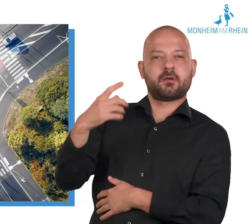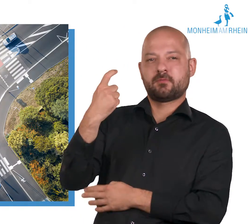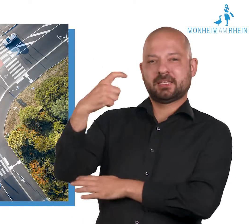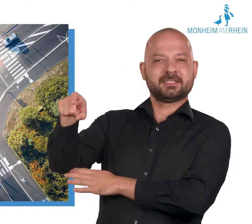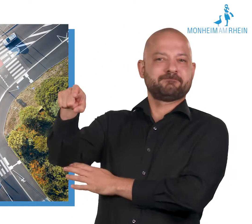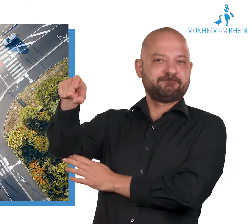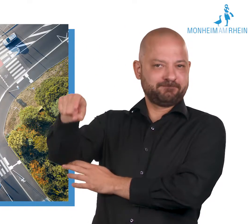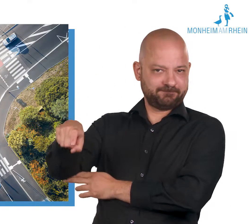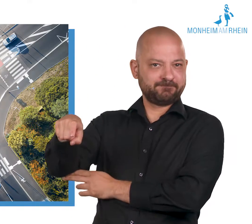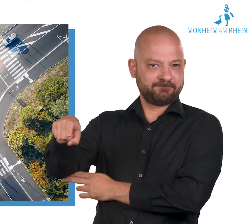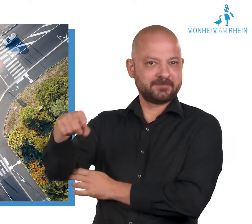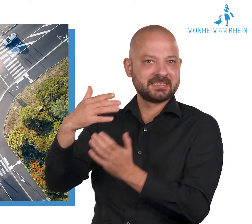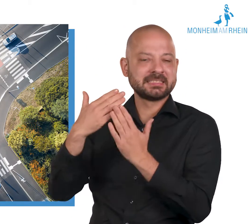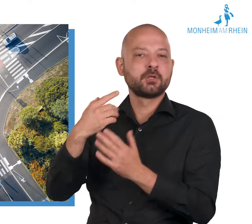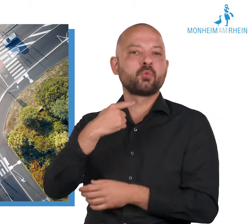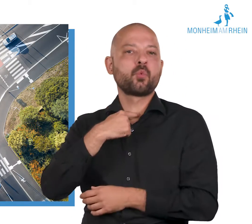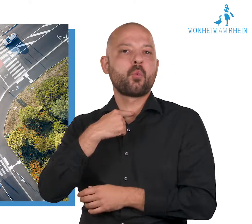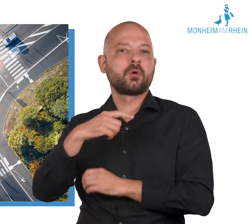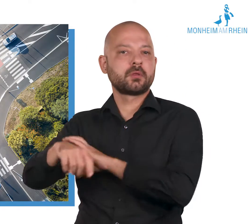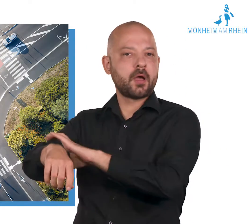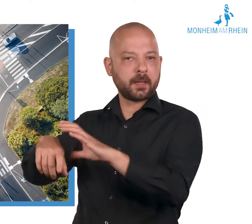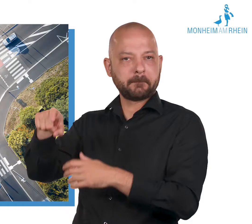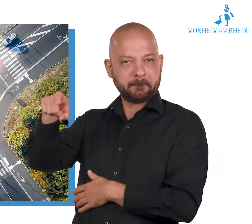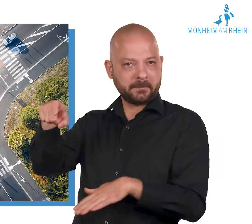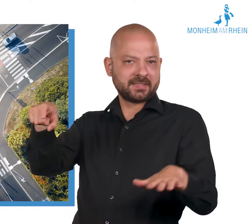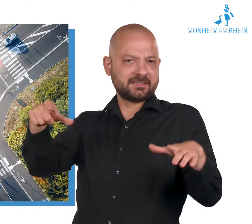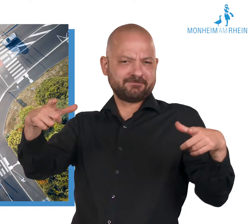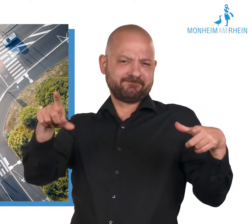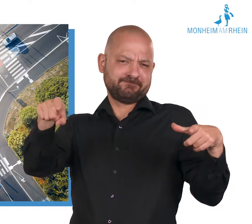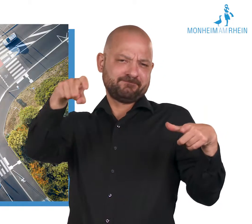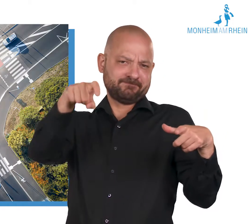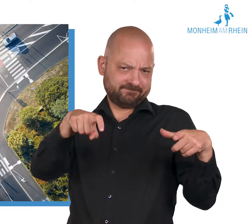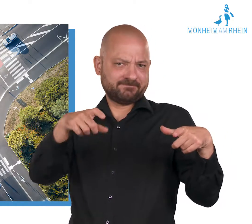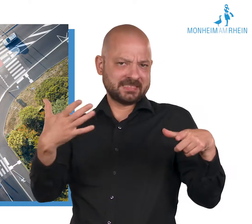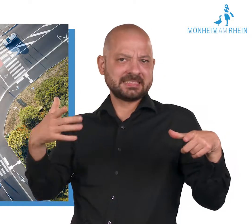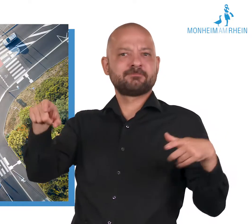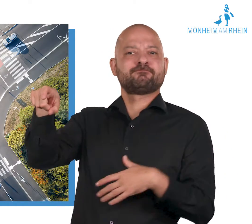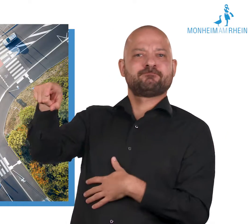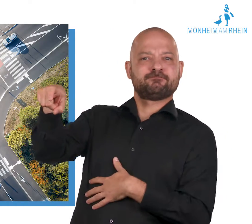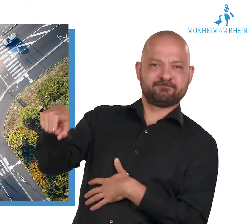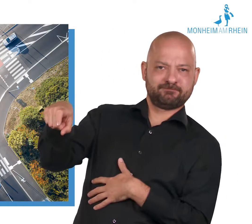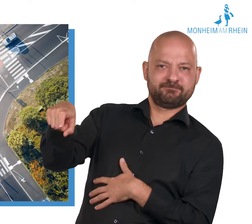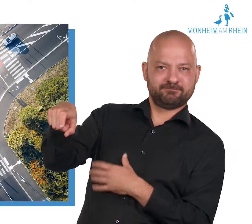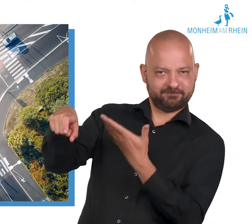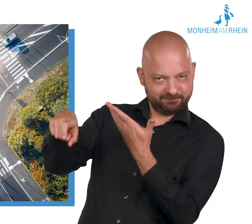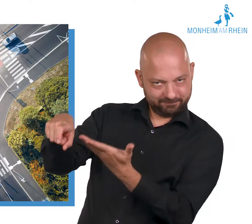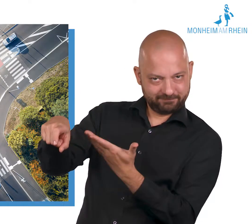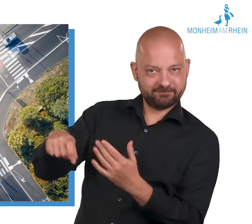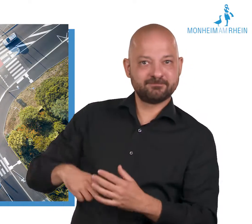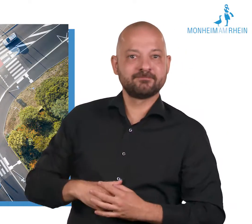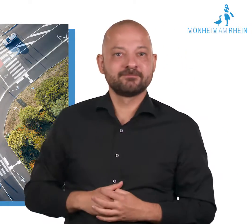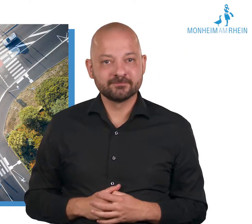riesiger Tonarm auf seinen Einsatz auf der Asphaltfläche.